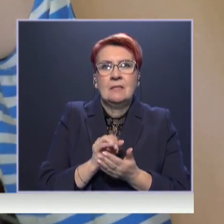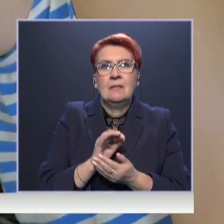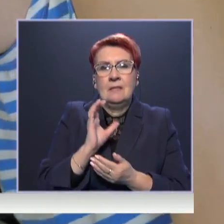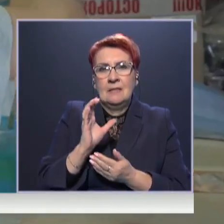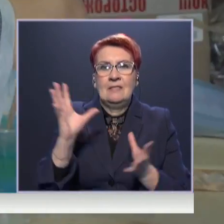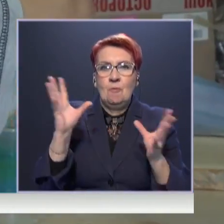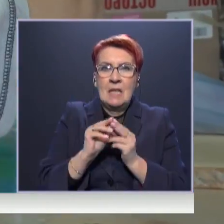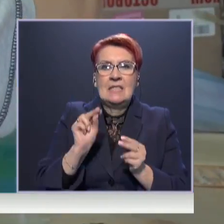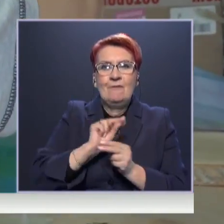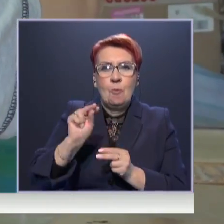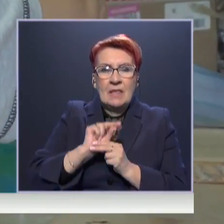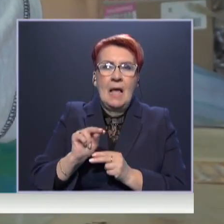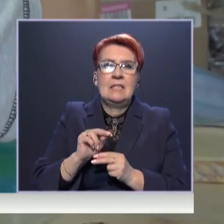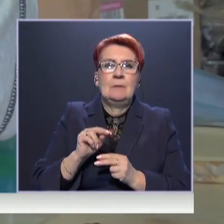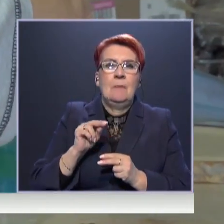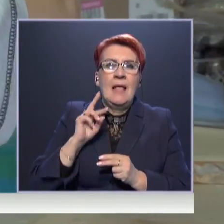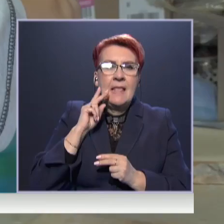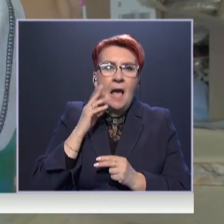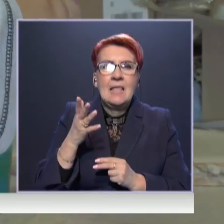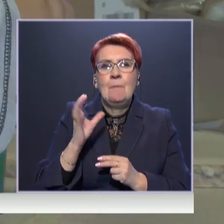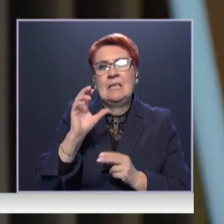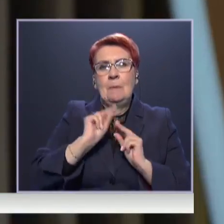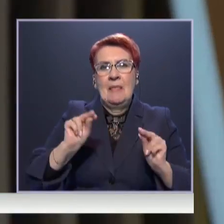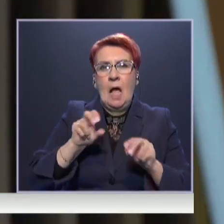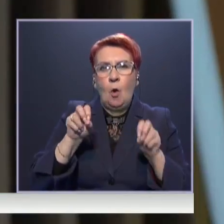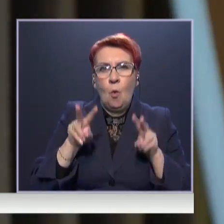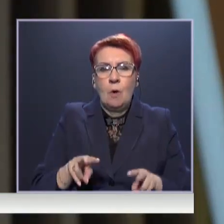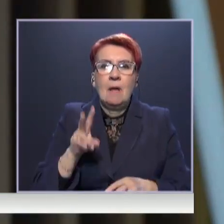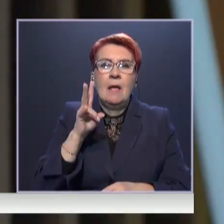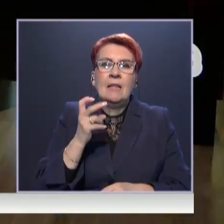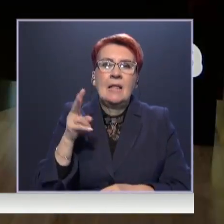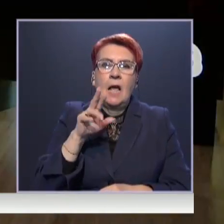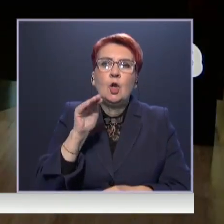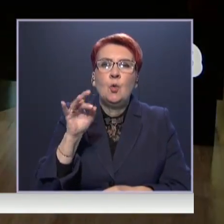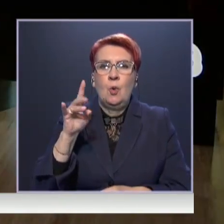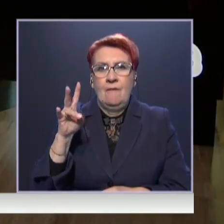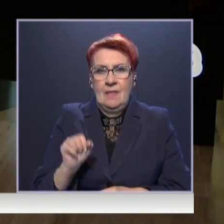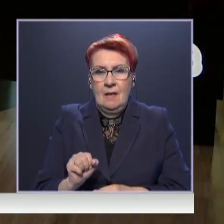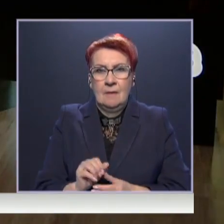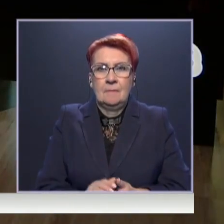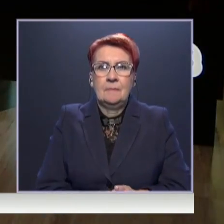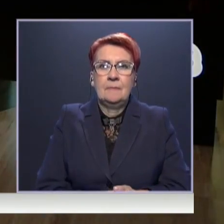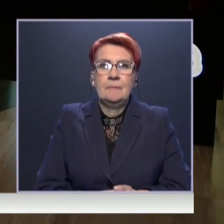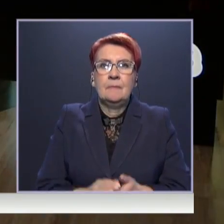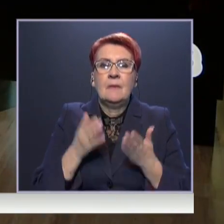с нянями с педагогами Наталья Юрьевна вы какой-то маршрут